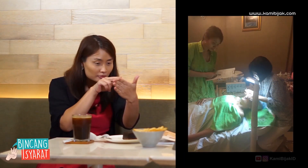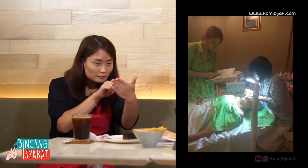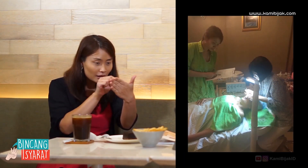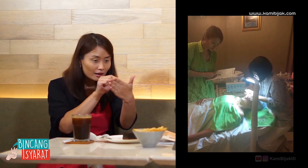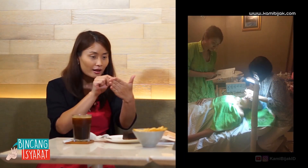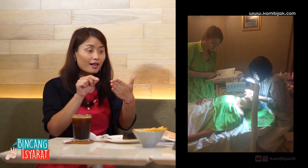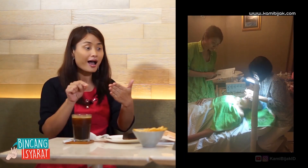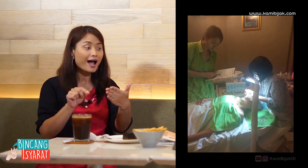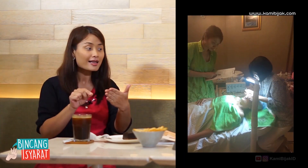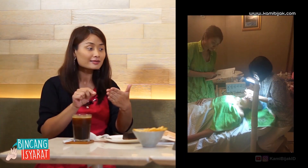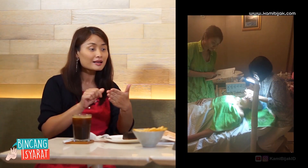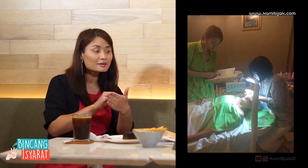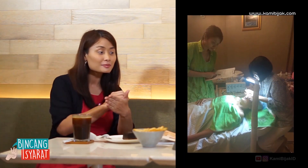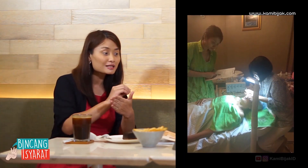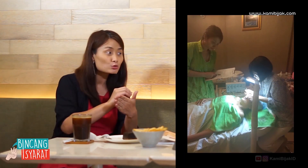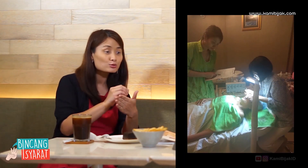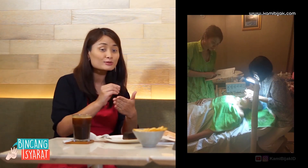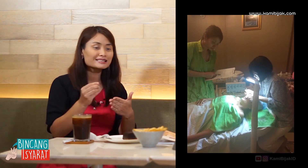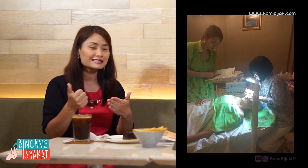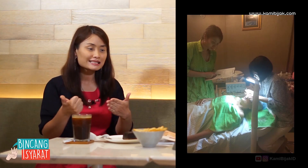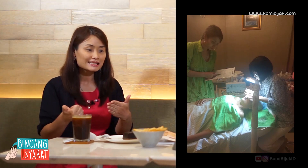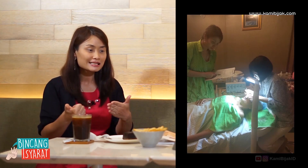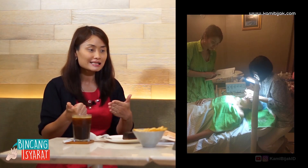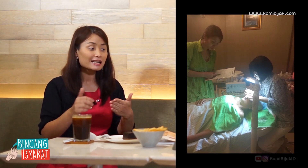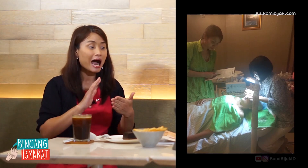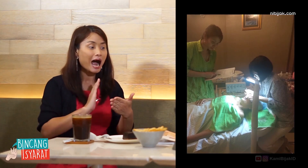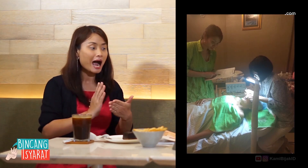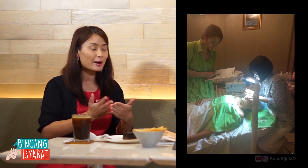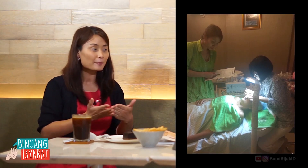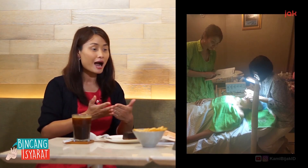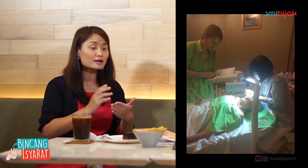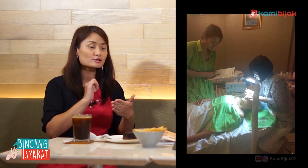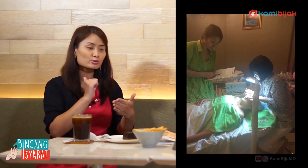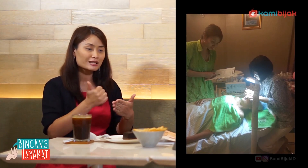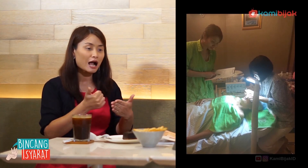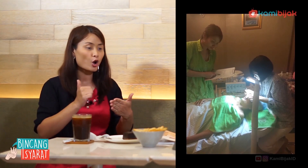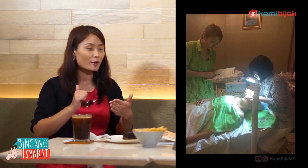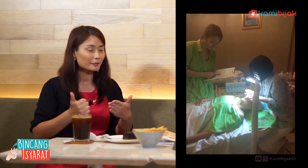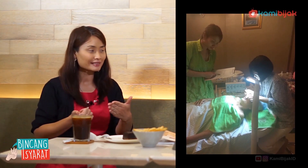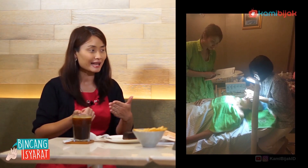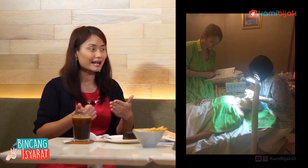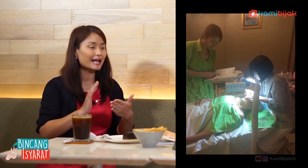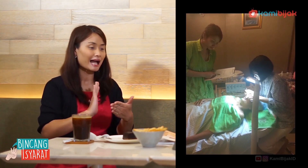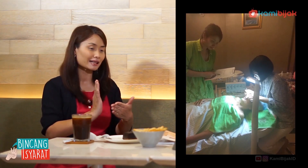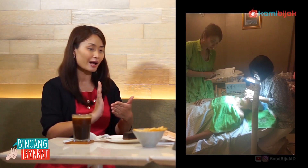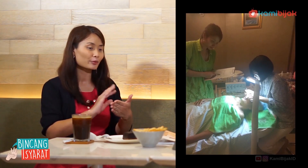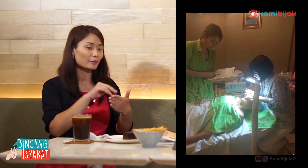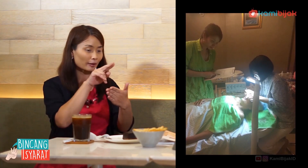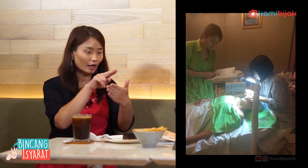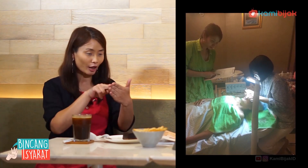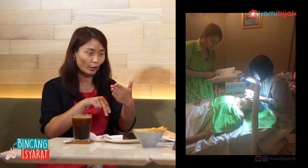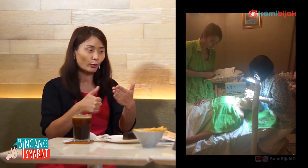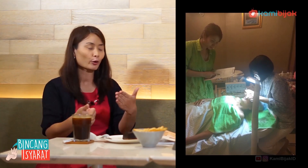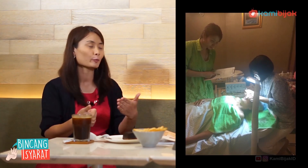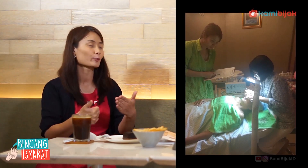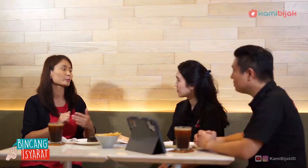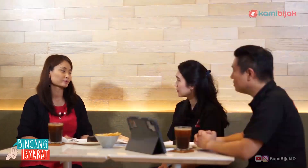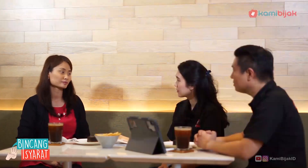Menilai, menguji apa sudah kompeten atau belum.